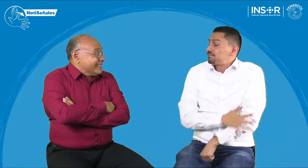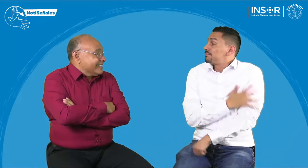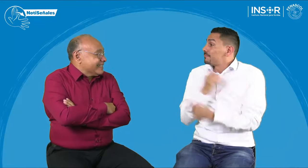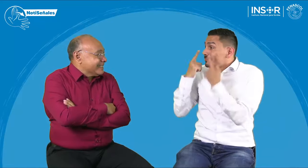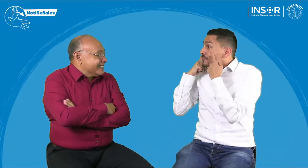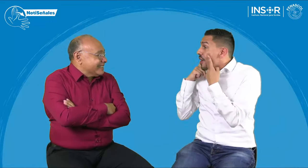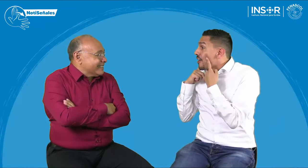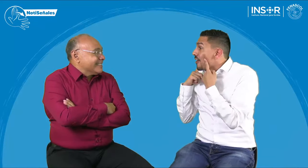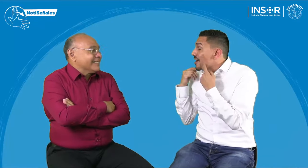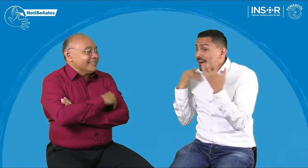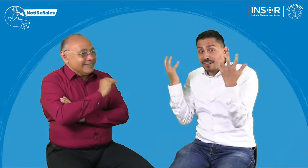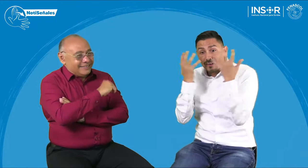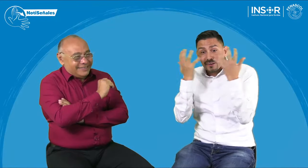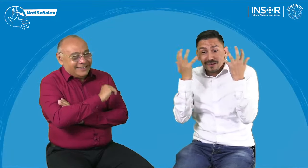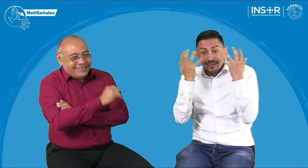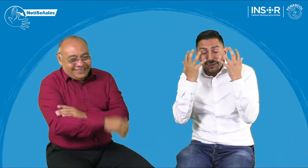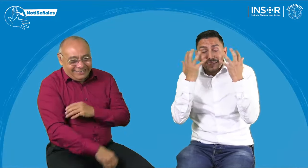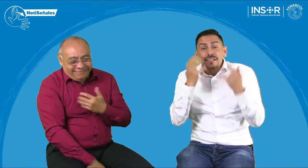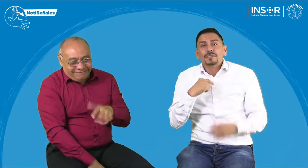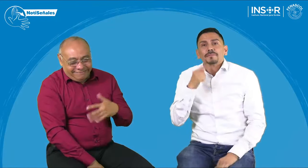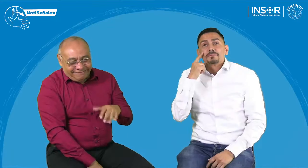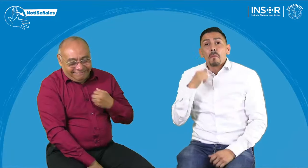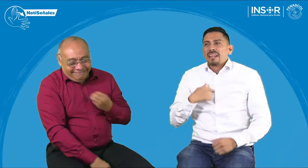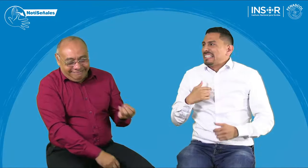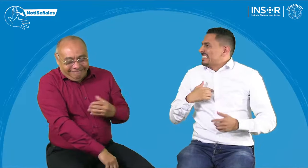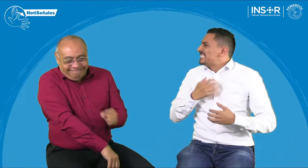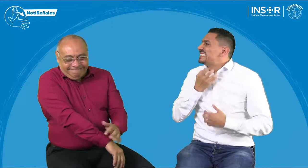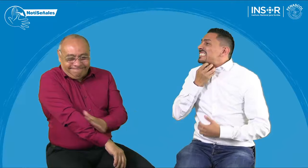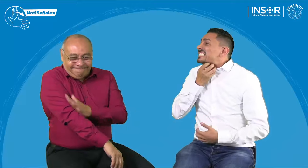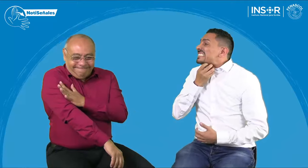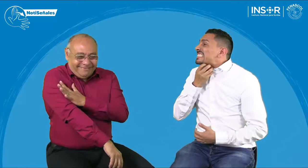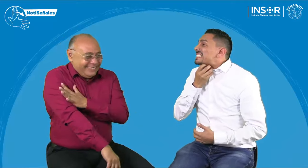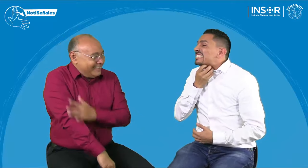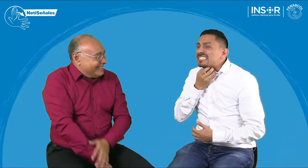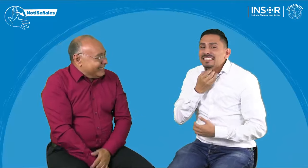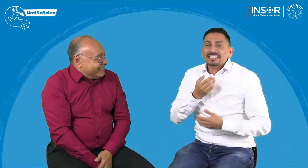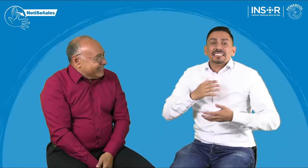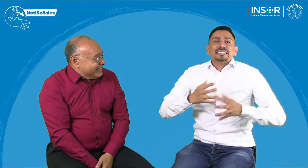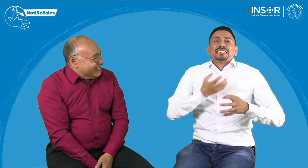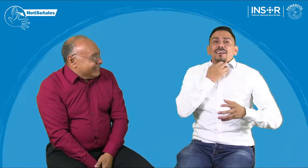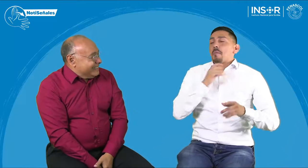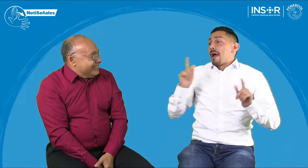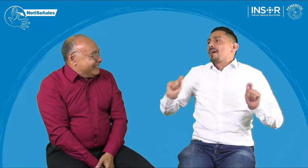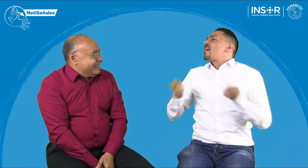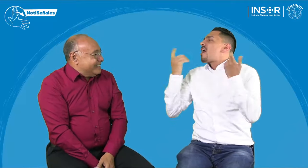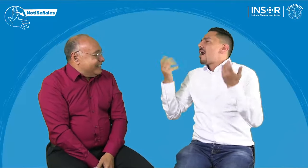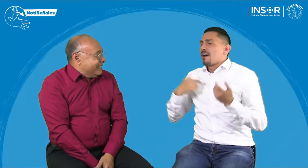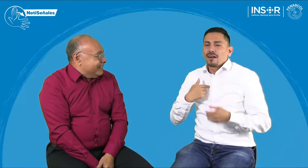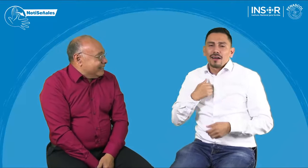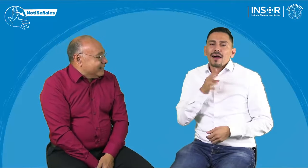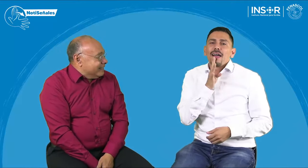este esfero y lo mostré al público y firmé que ya se hizo formal. Fue algo muy